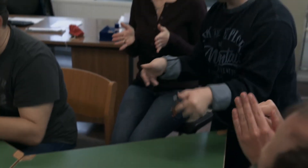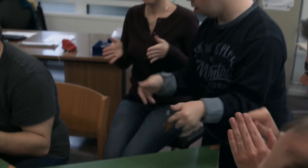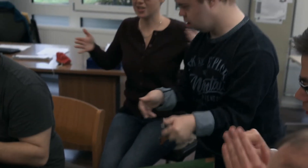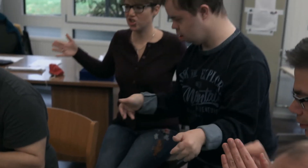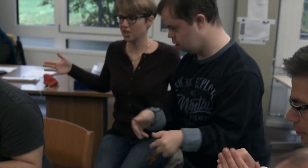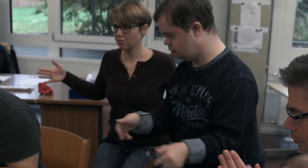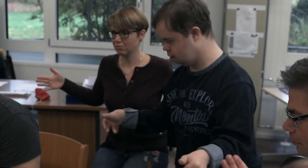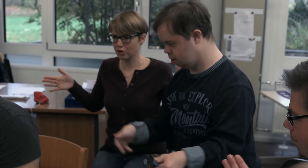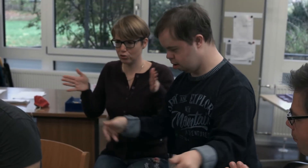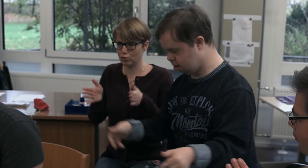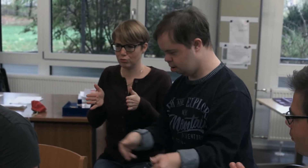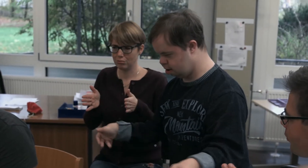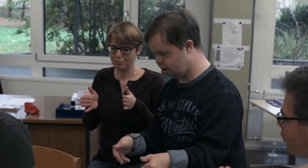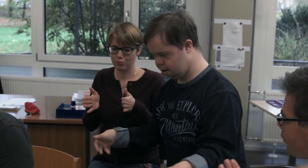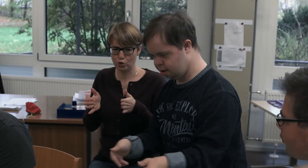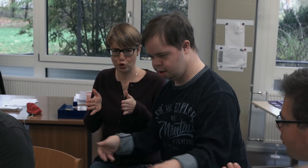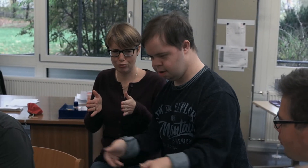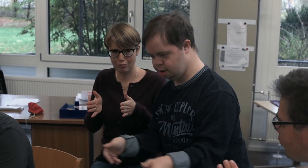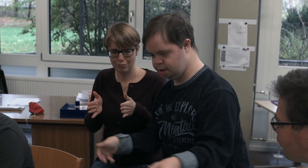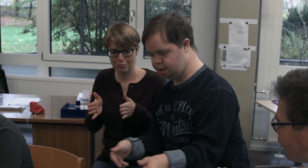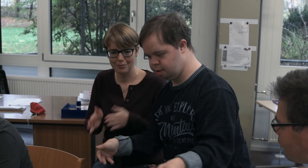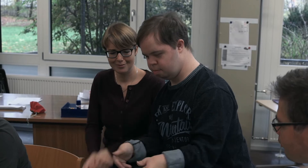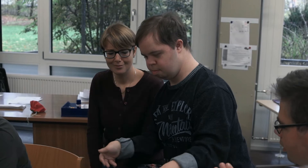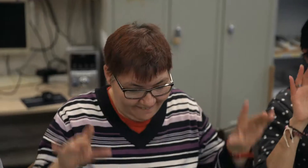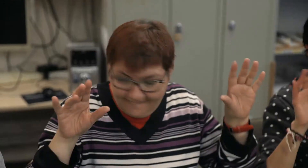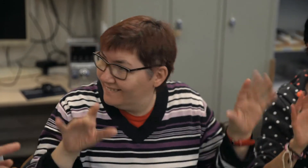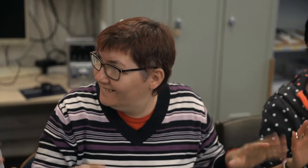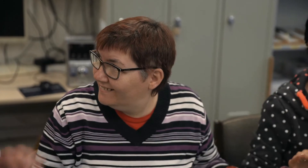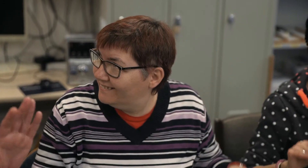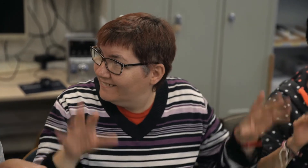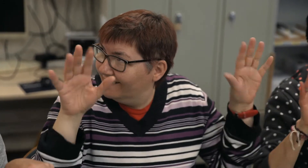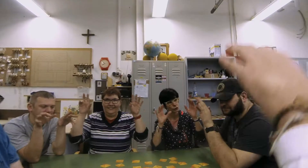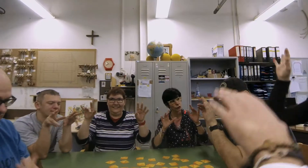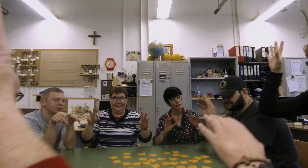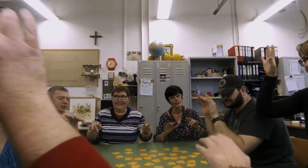"Das ist dick, und das ist dünn...dünn." "Der Schnee... der rieselt"